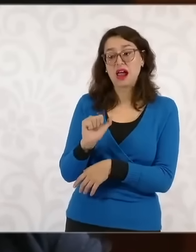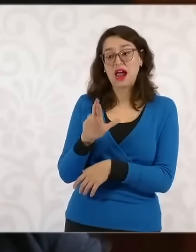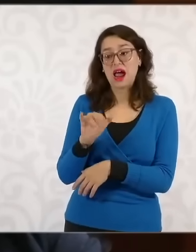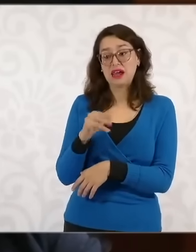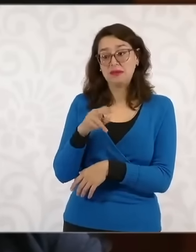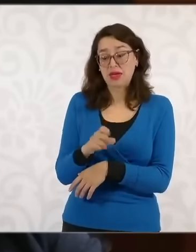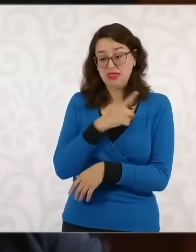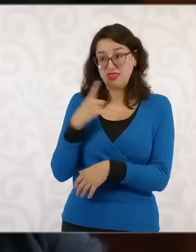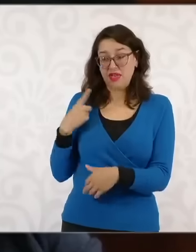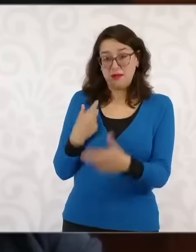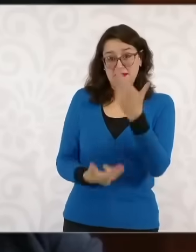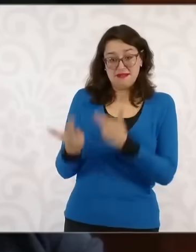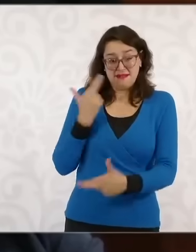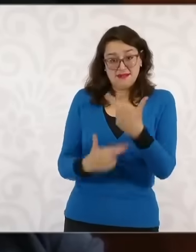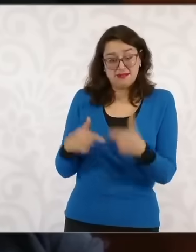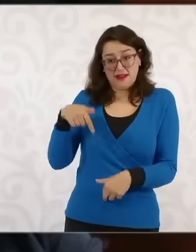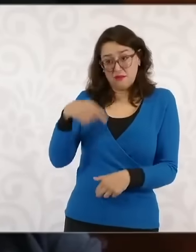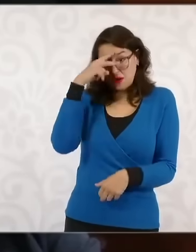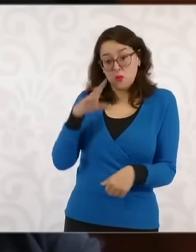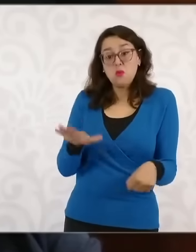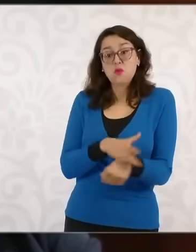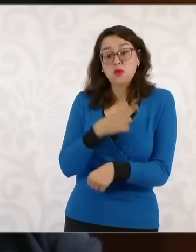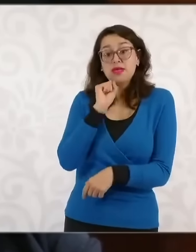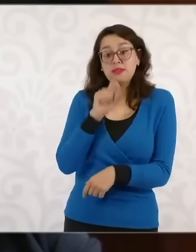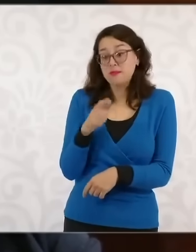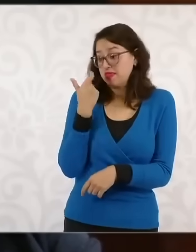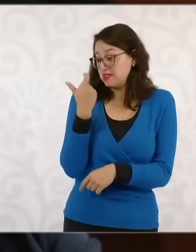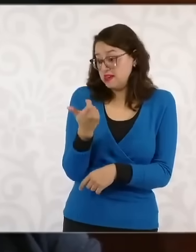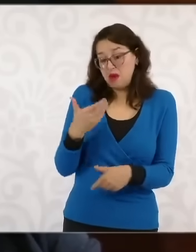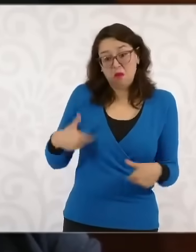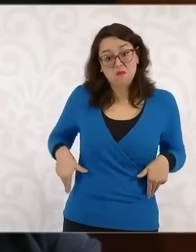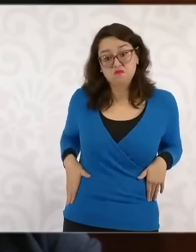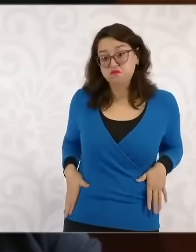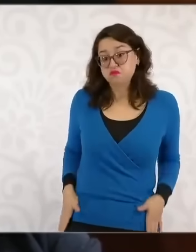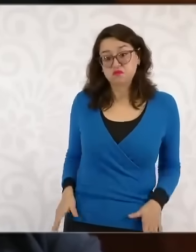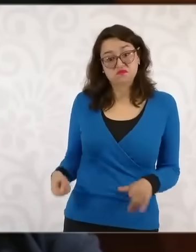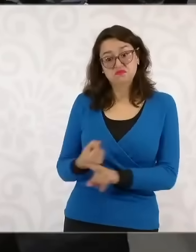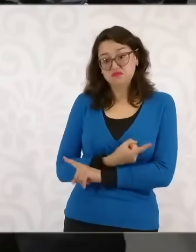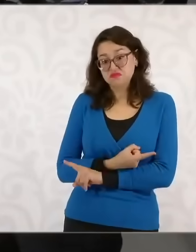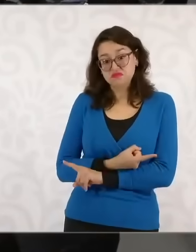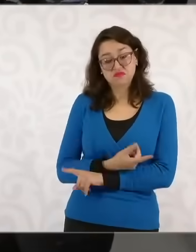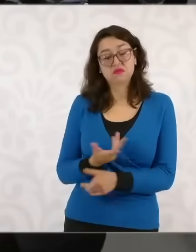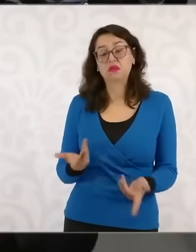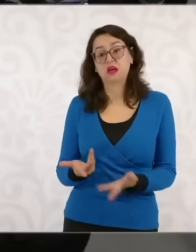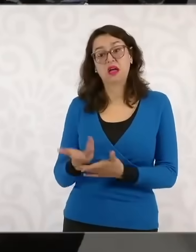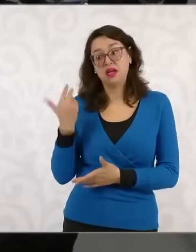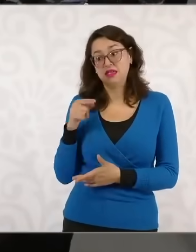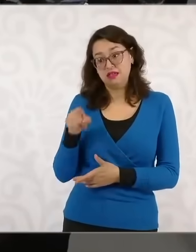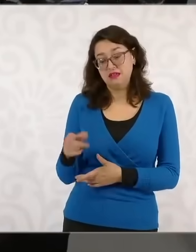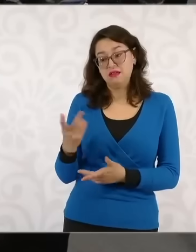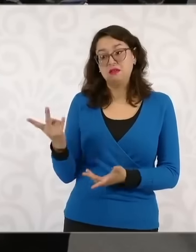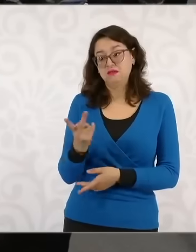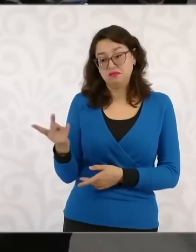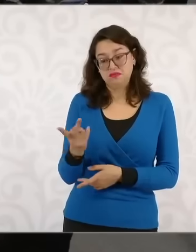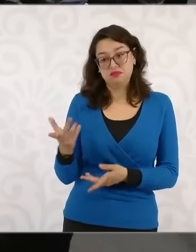ha señalado por el desvío millonario de recursos en el periodo en que su esposo era gobernador de